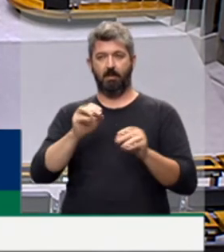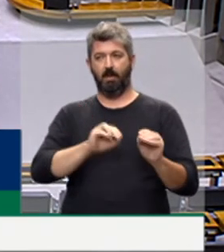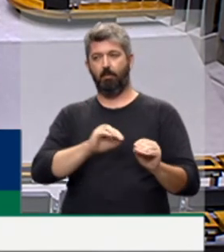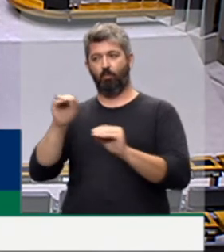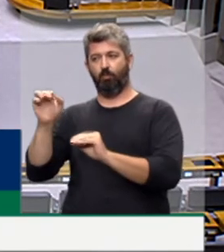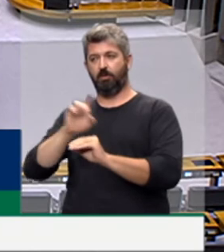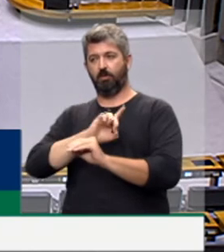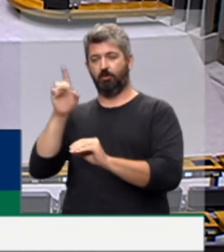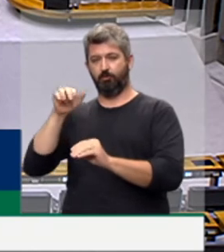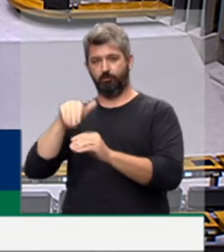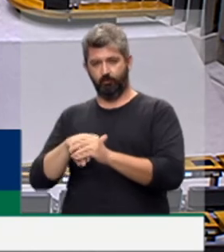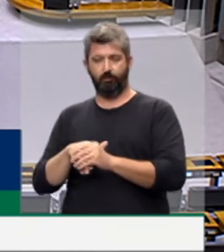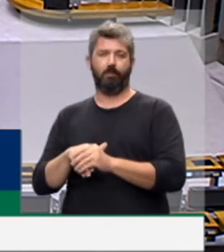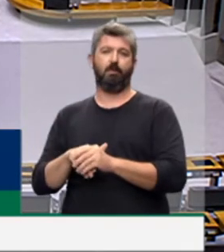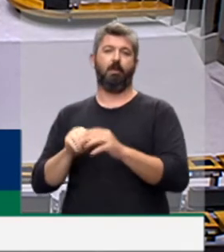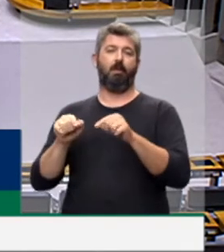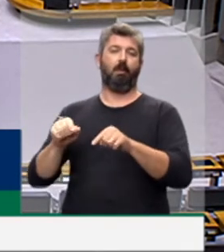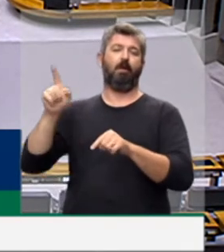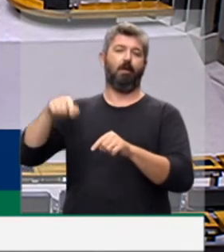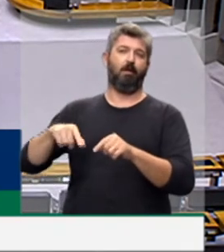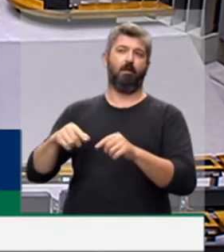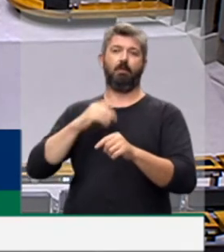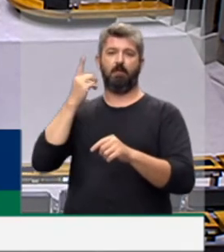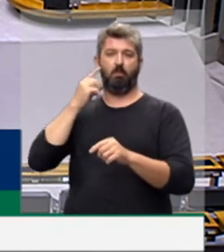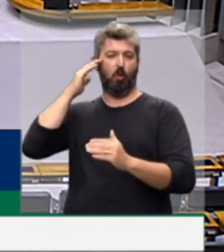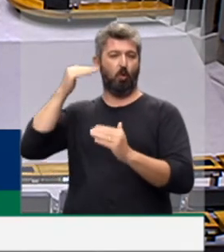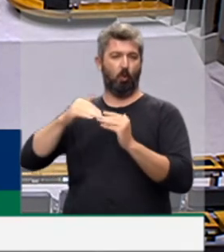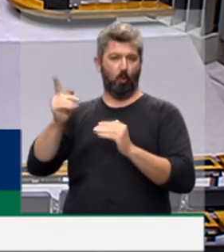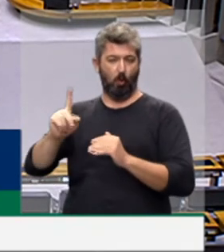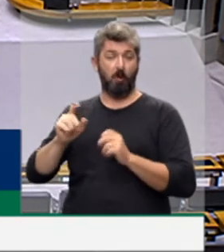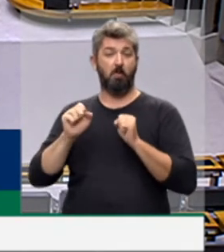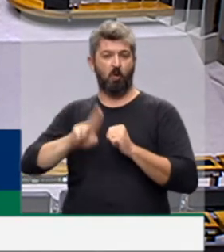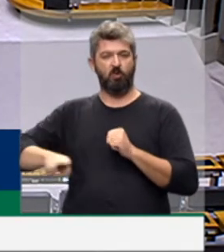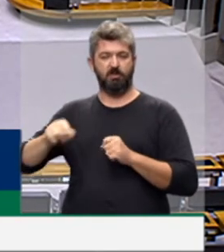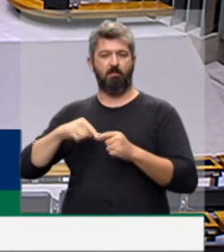TERMINOU A PARTE FORMAL DA DISCUSSÃO, AGORA TEM UM REQUERIMENTO JÁ DE OBSTRUÇÃ